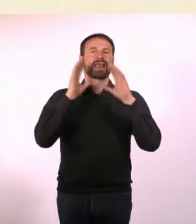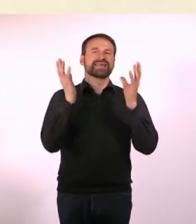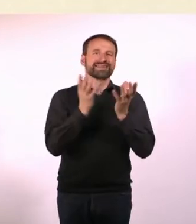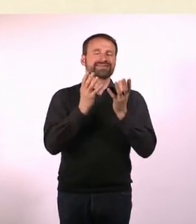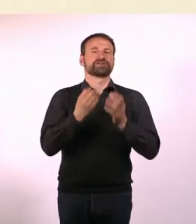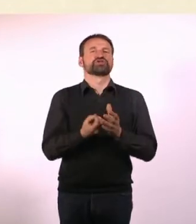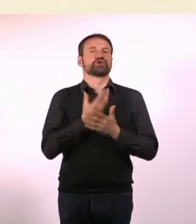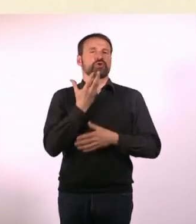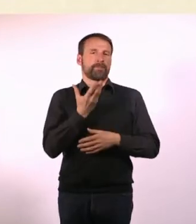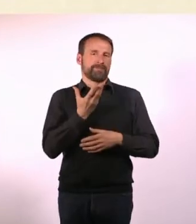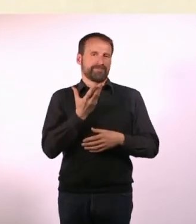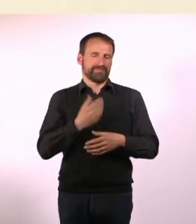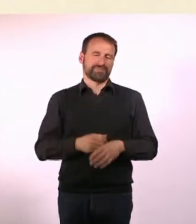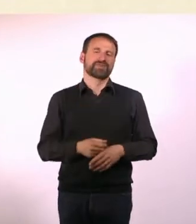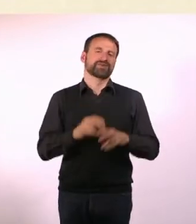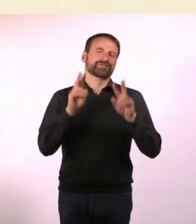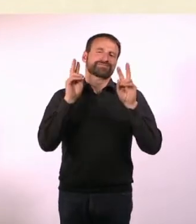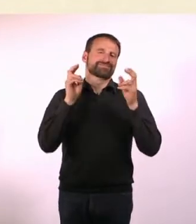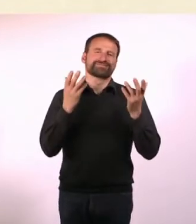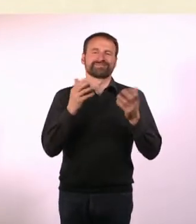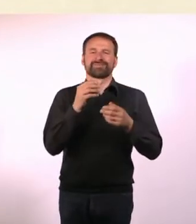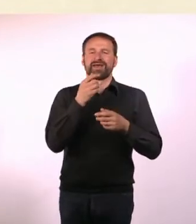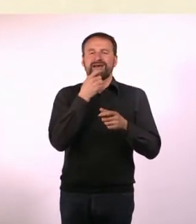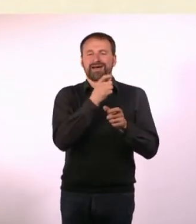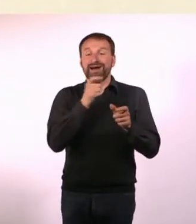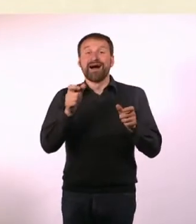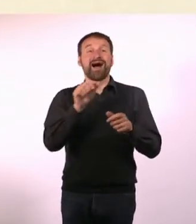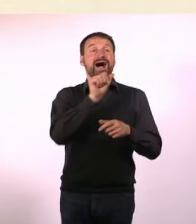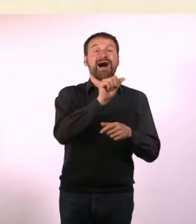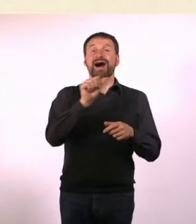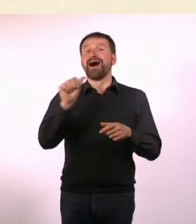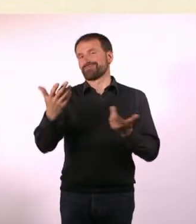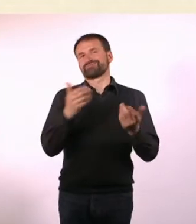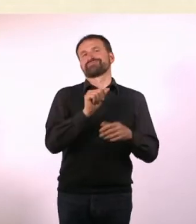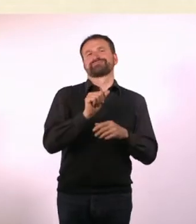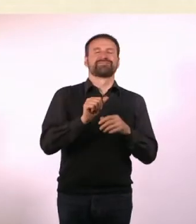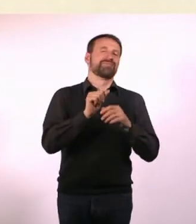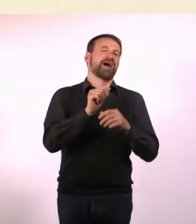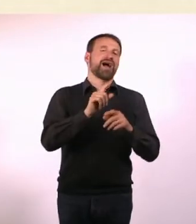Autisten, ADHSler und Astronauten. Ich wollte in den Titel miteinbinden, ich wollte niemanden ausschließen.